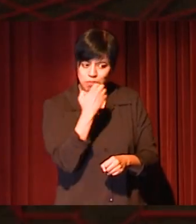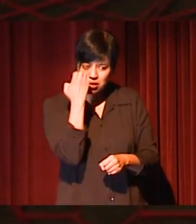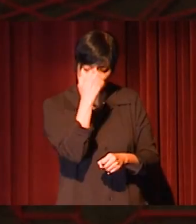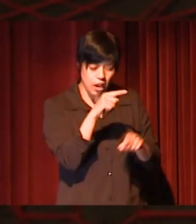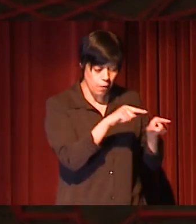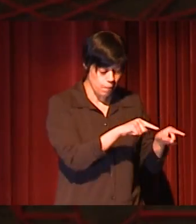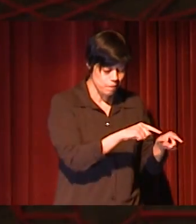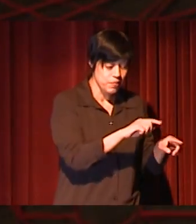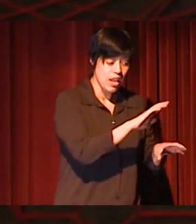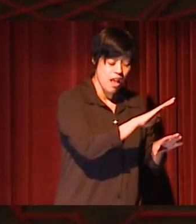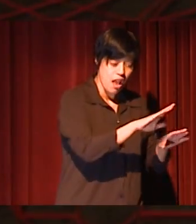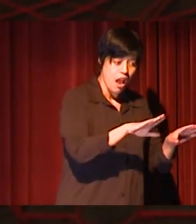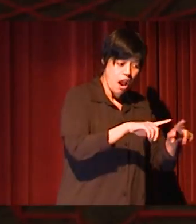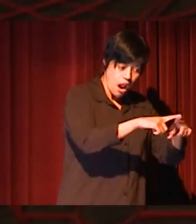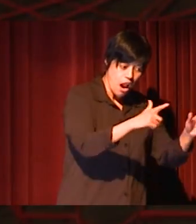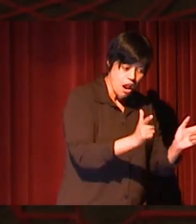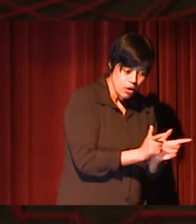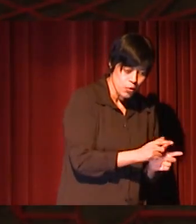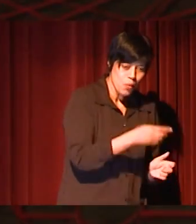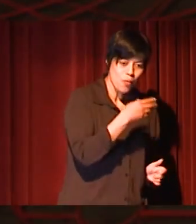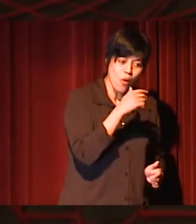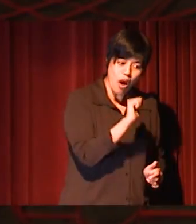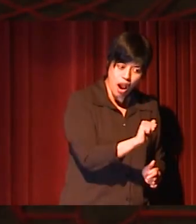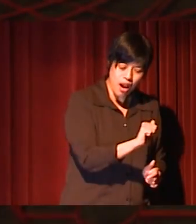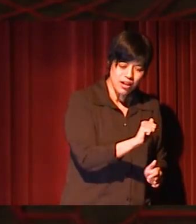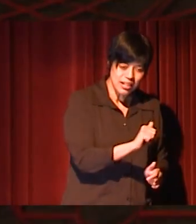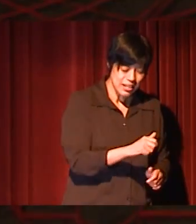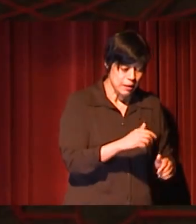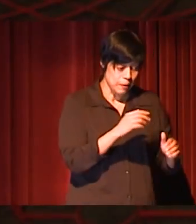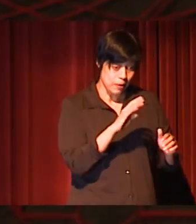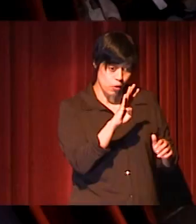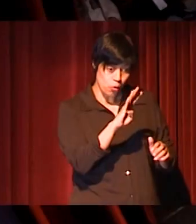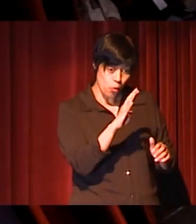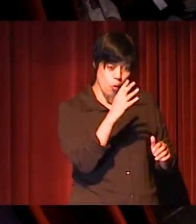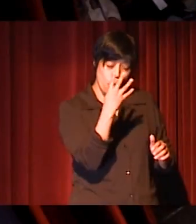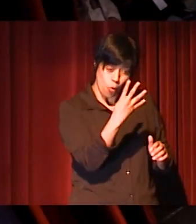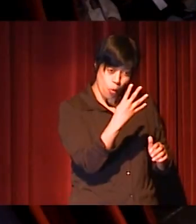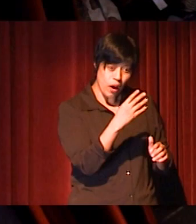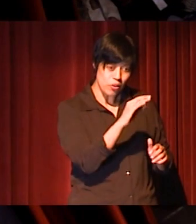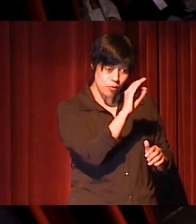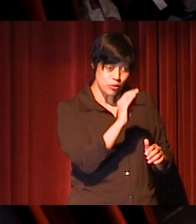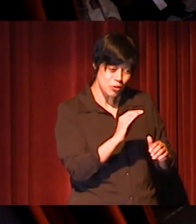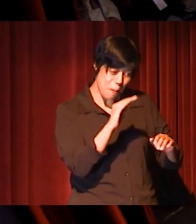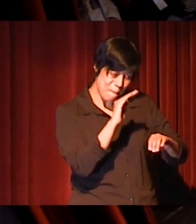y el grupo A quedó en el 4 % más alto de todo Tennessee.